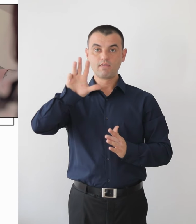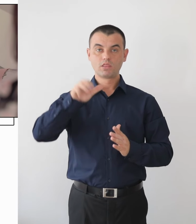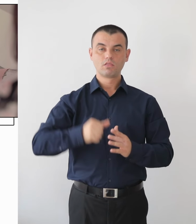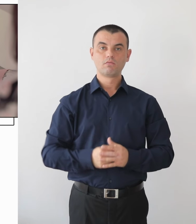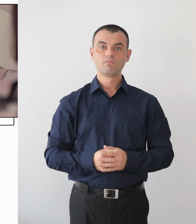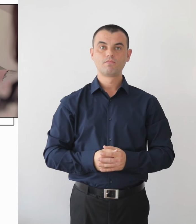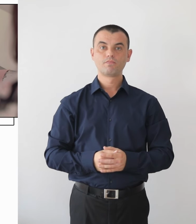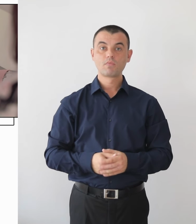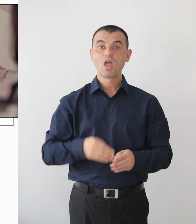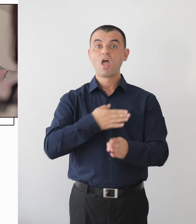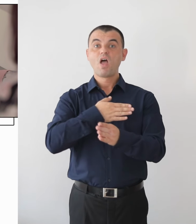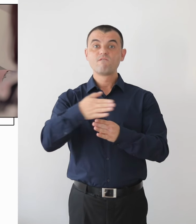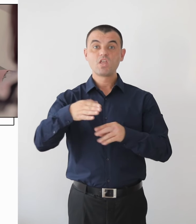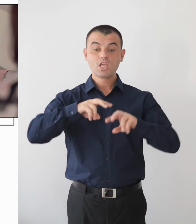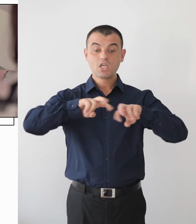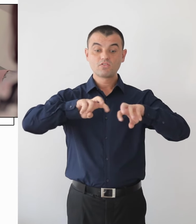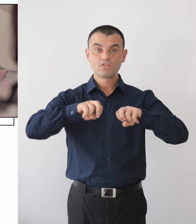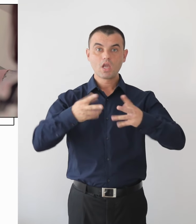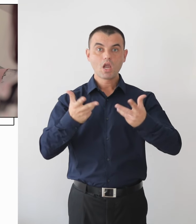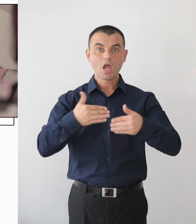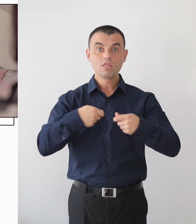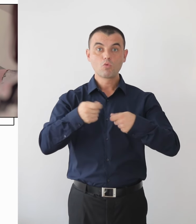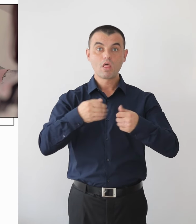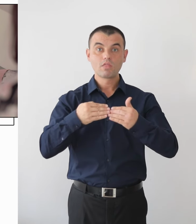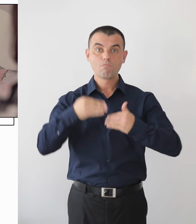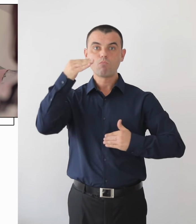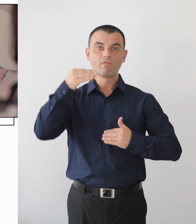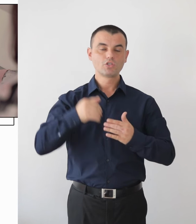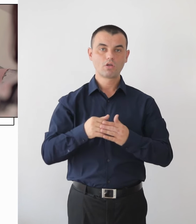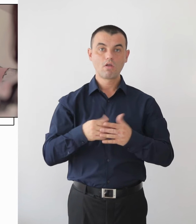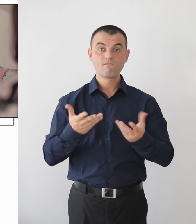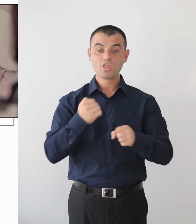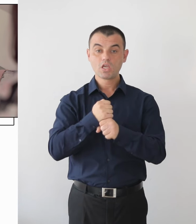Точка 9: Винаги проучвайте, как можете да подобрите продажбите си.